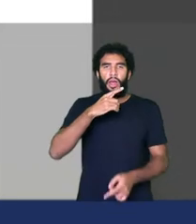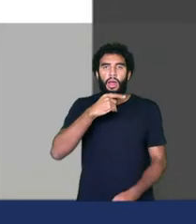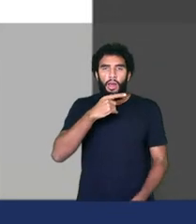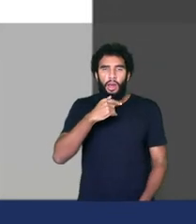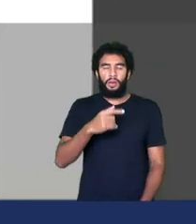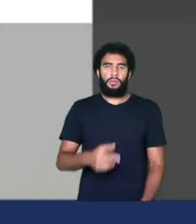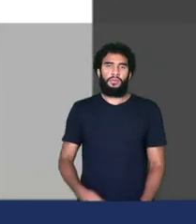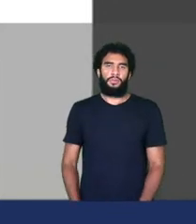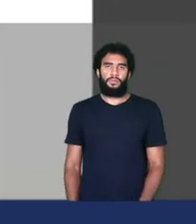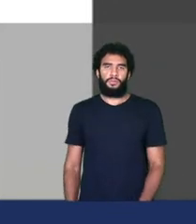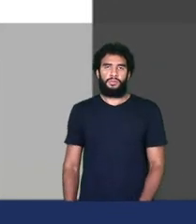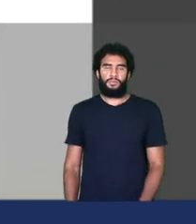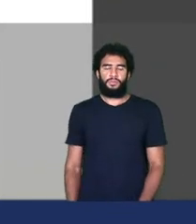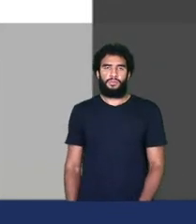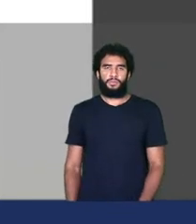MAIOR ... ESTÁ SE DISCUTINDO